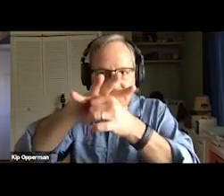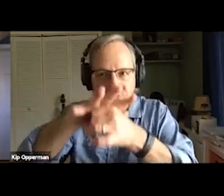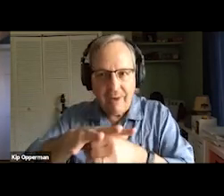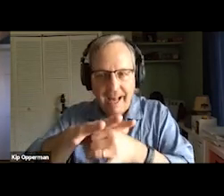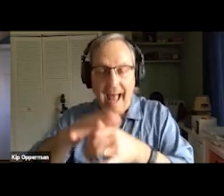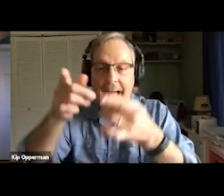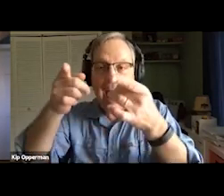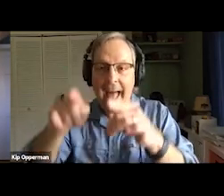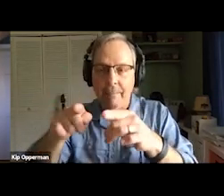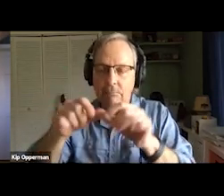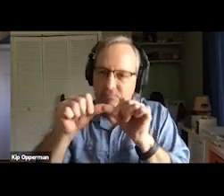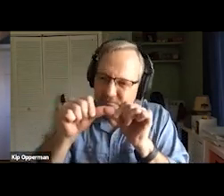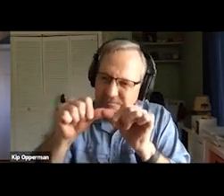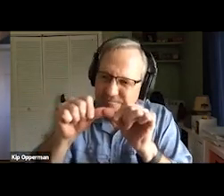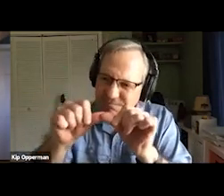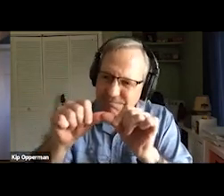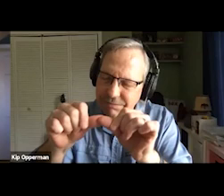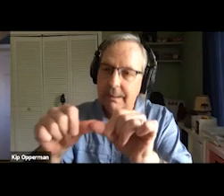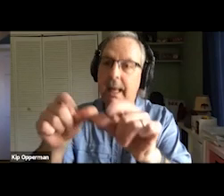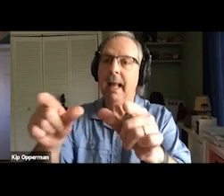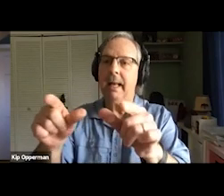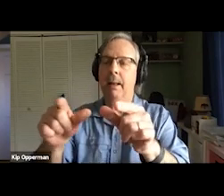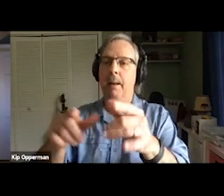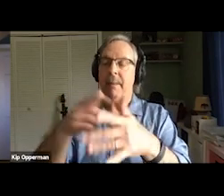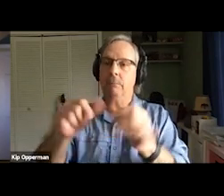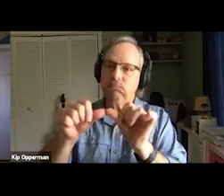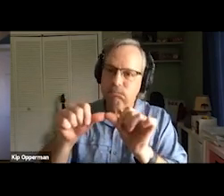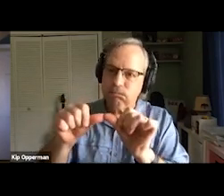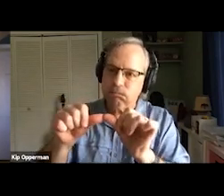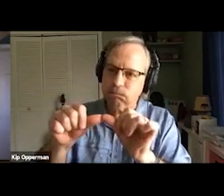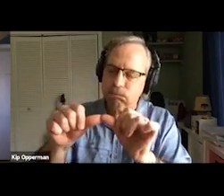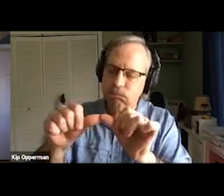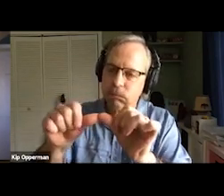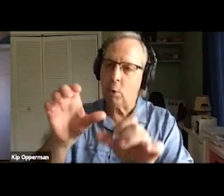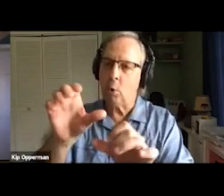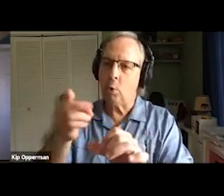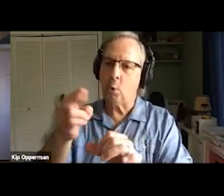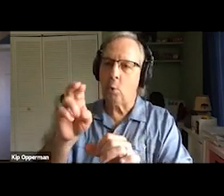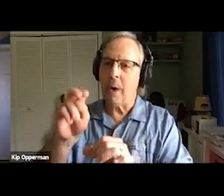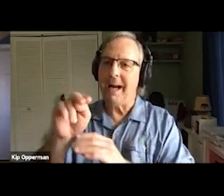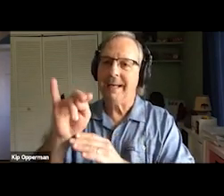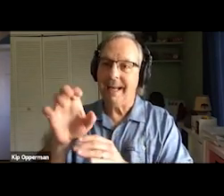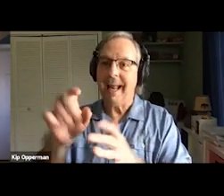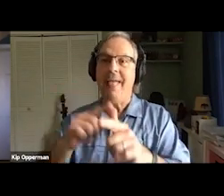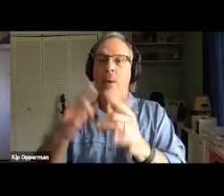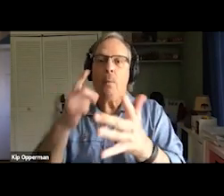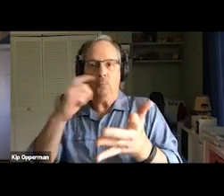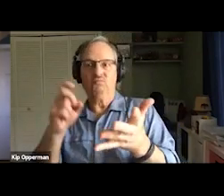ocurre de manera persistente que se vuelve crónico, es entonces cuando sabemos cuando podemos reconocer que eso se convierte en un problema.